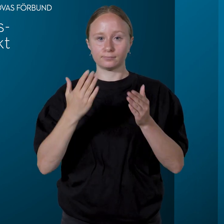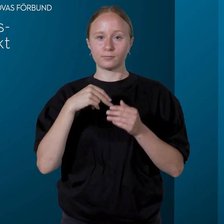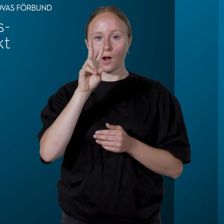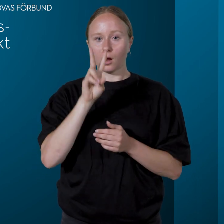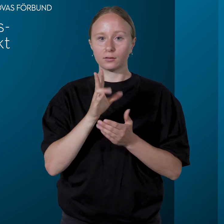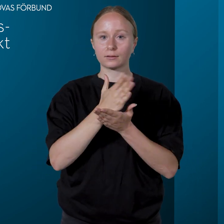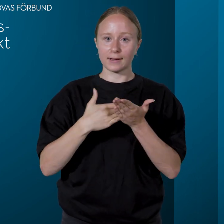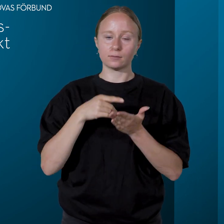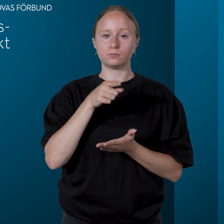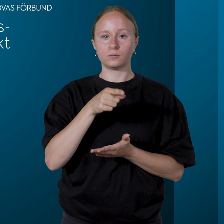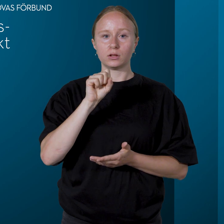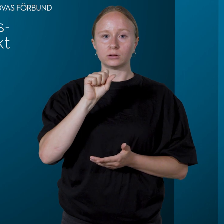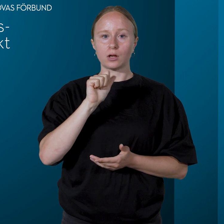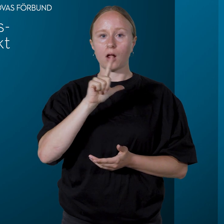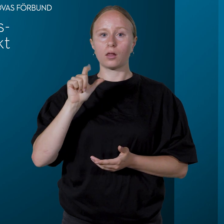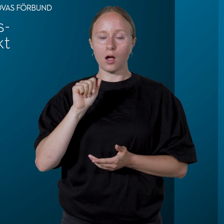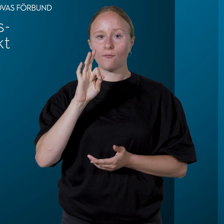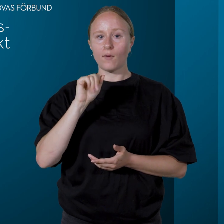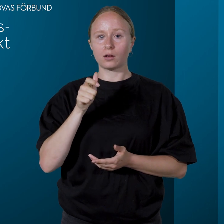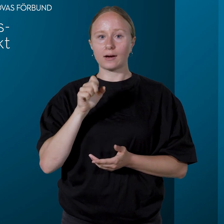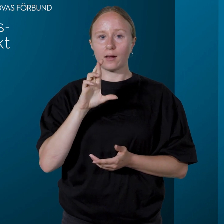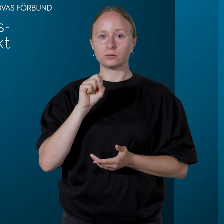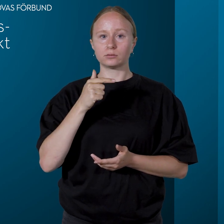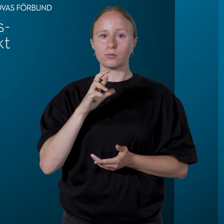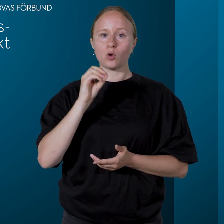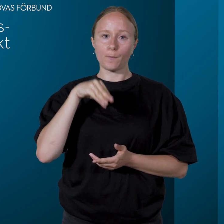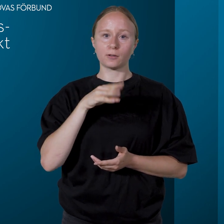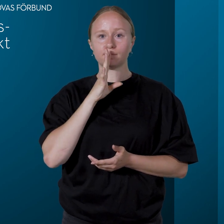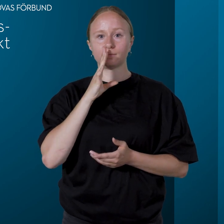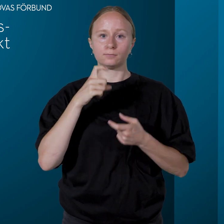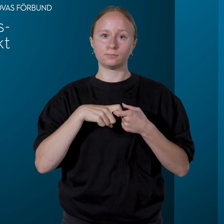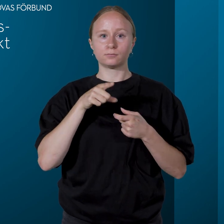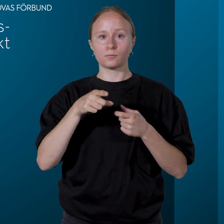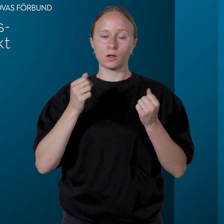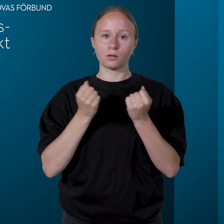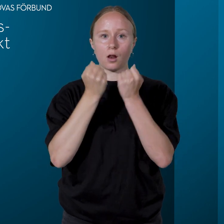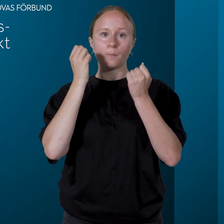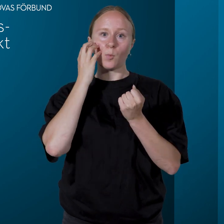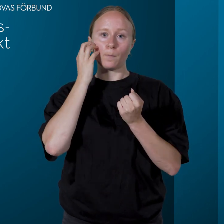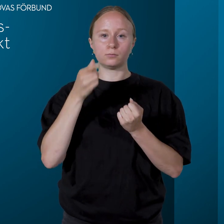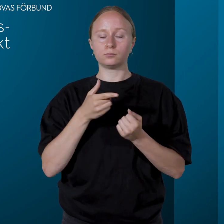I den andra delen berättar Salla Fagerström om den språklösa Karelska mormodern, -